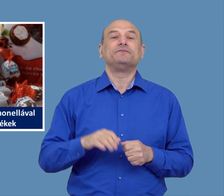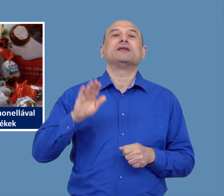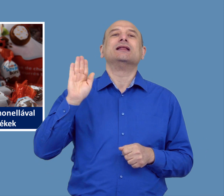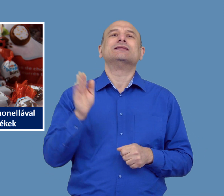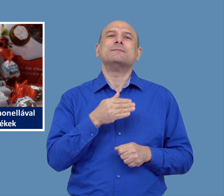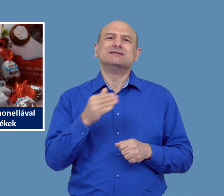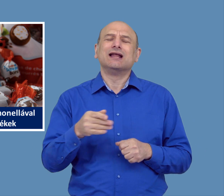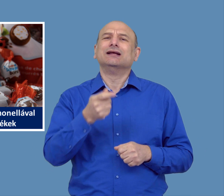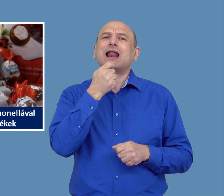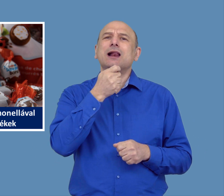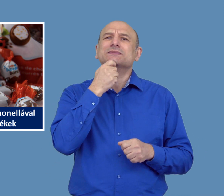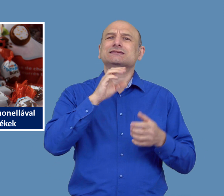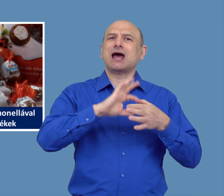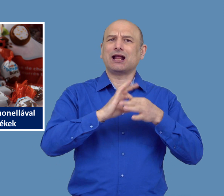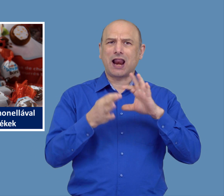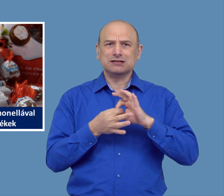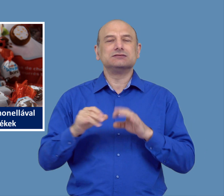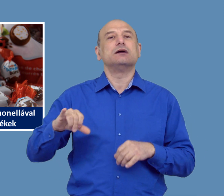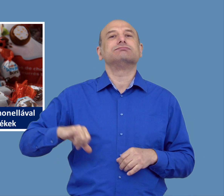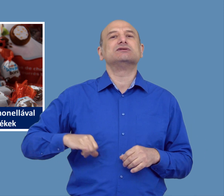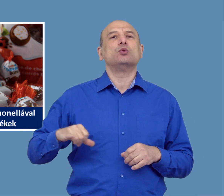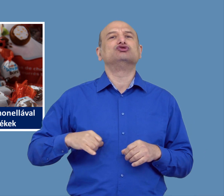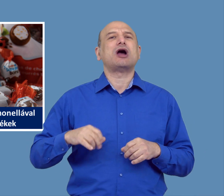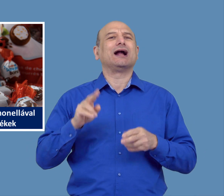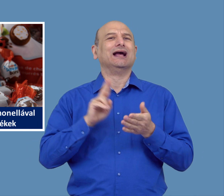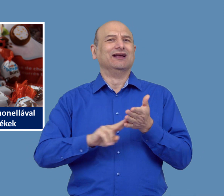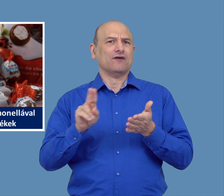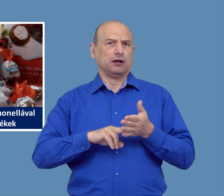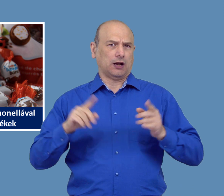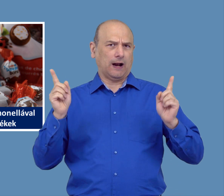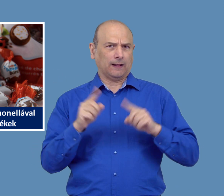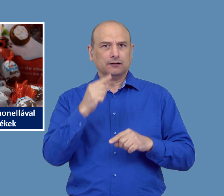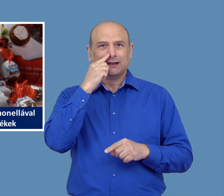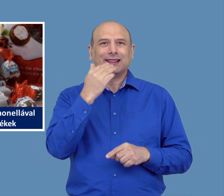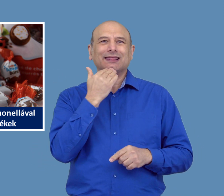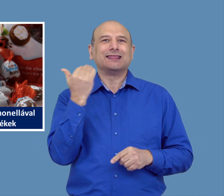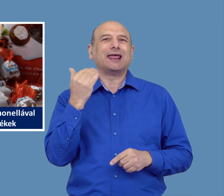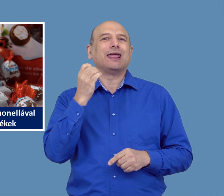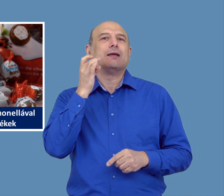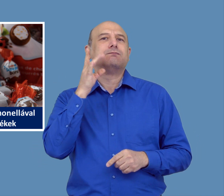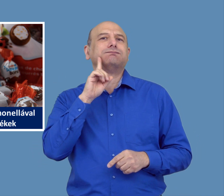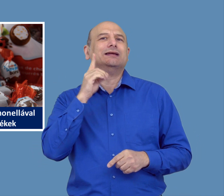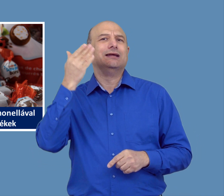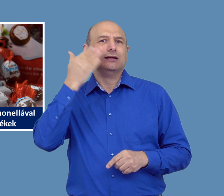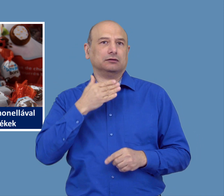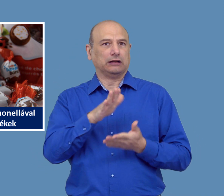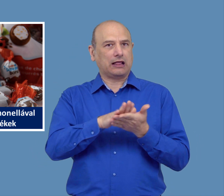A Nemzeti Élelmiszerlánc-biztonsági Hivatal (Nébih)